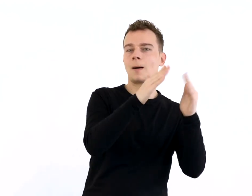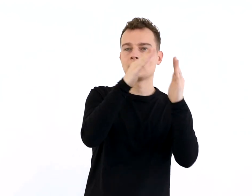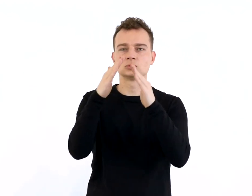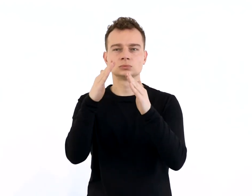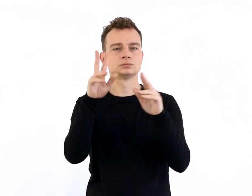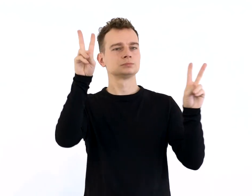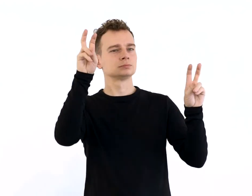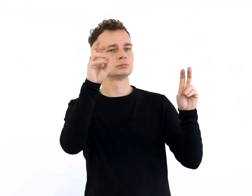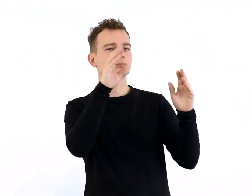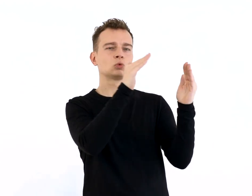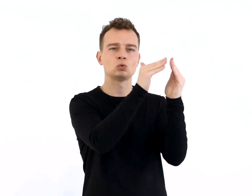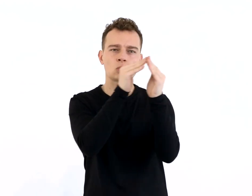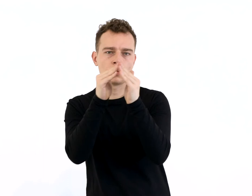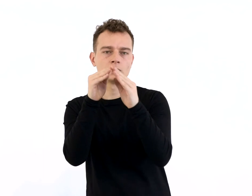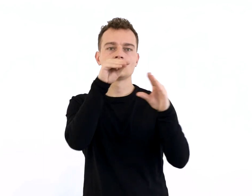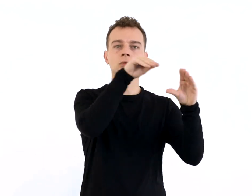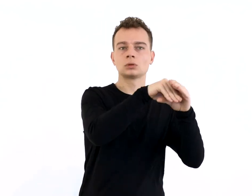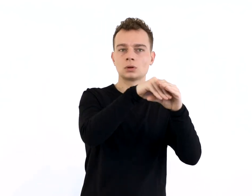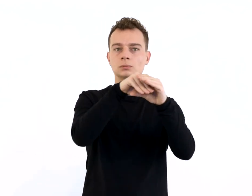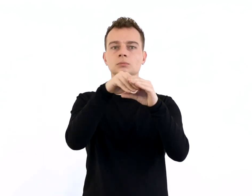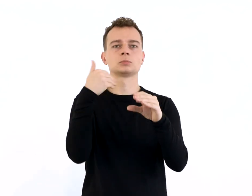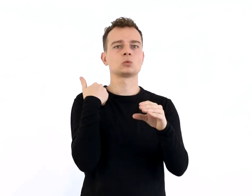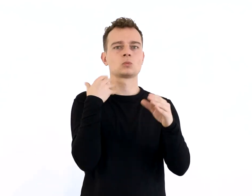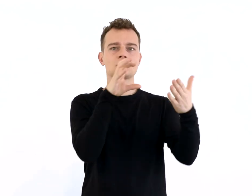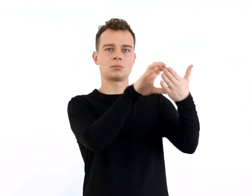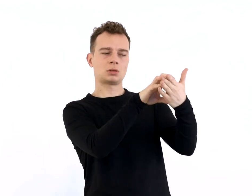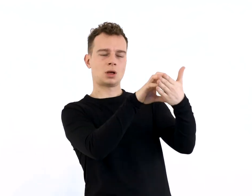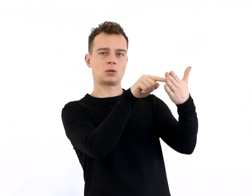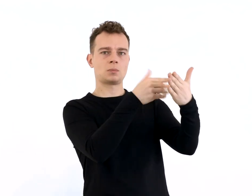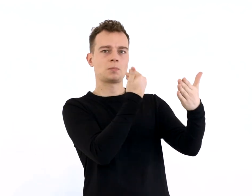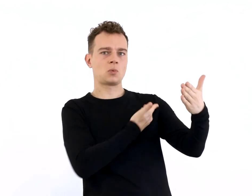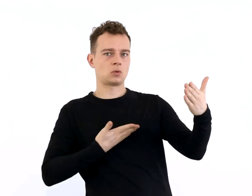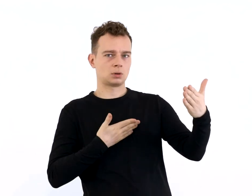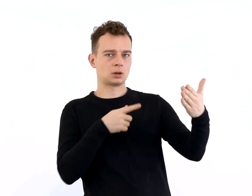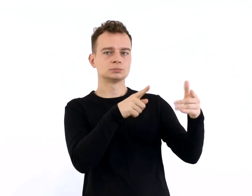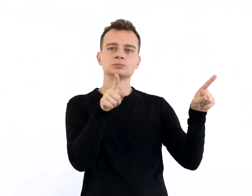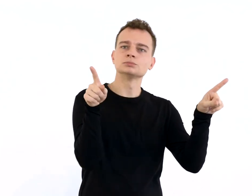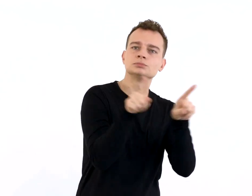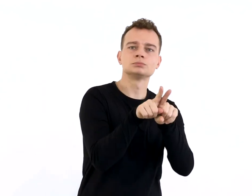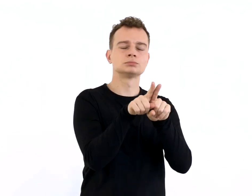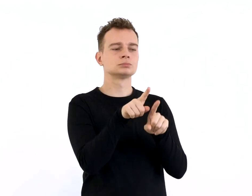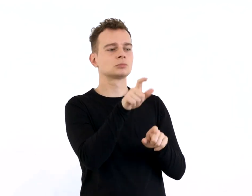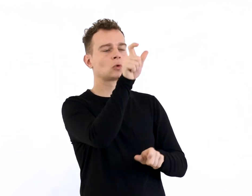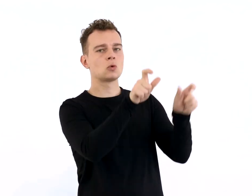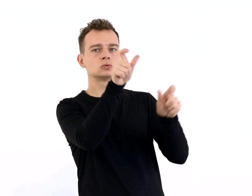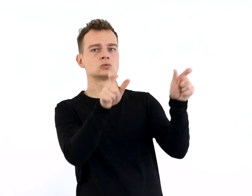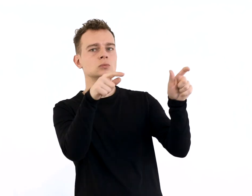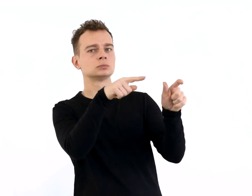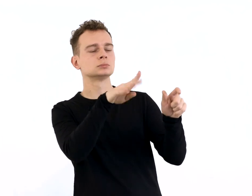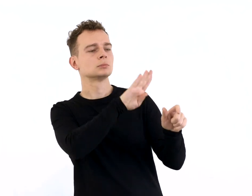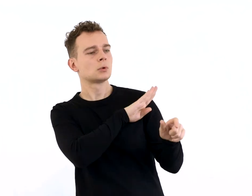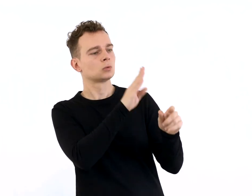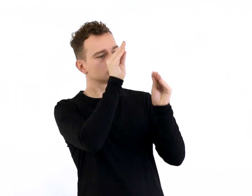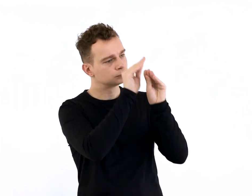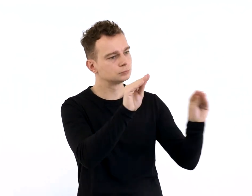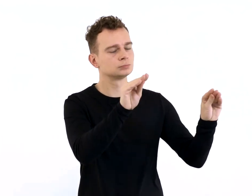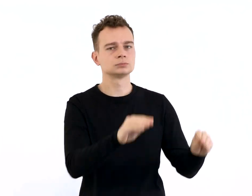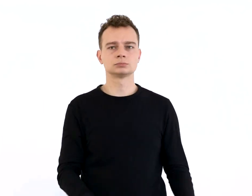Te portrety były zarezerwowane dla osób, które czczono w domowych kapliczkach.